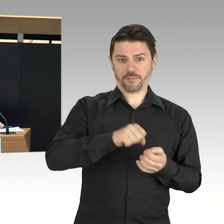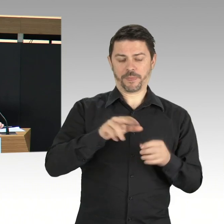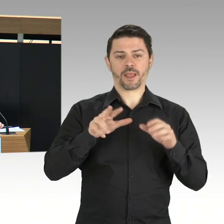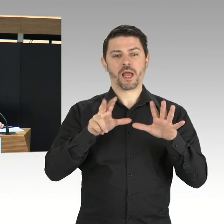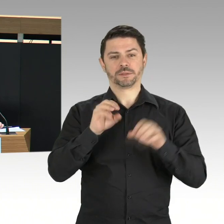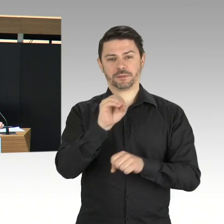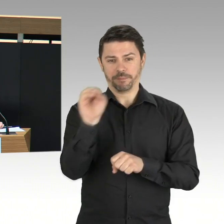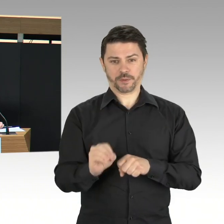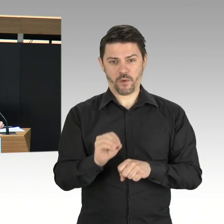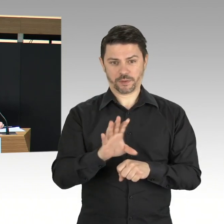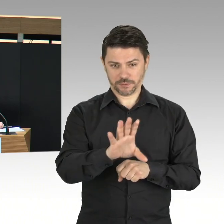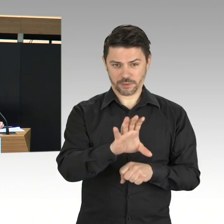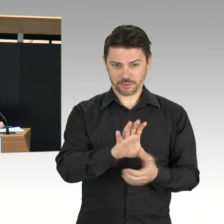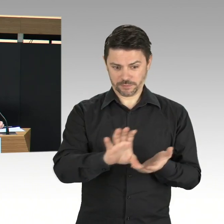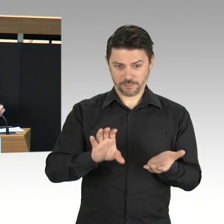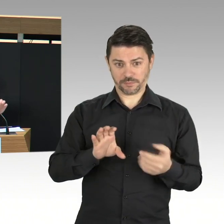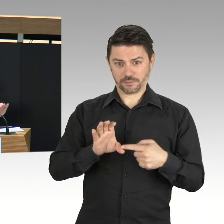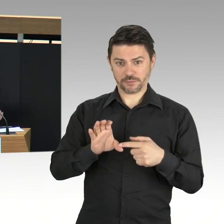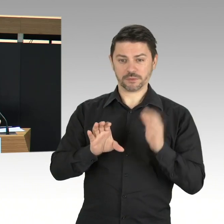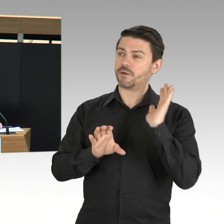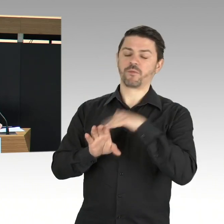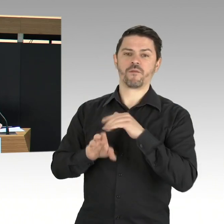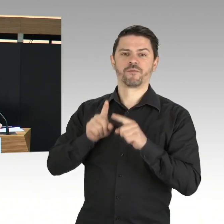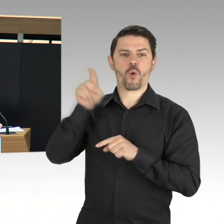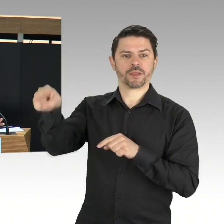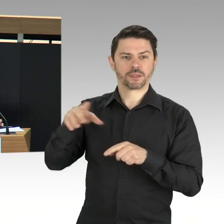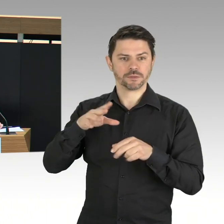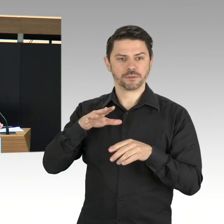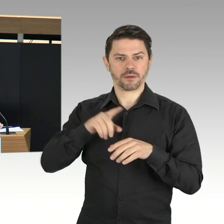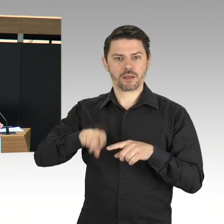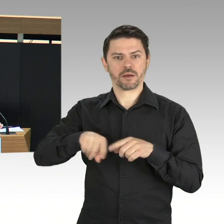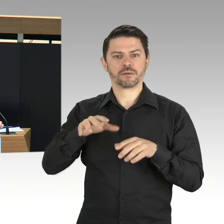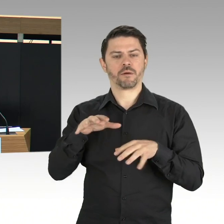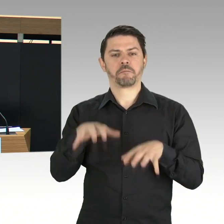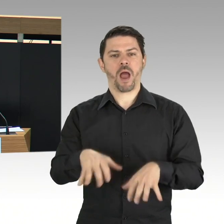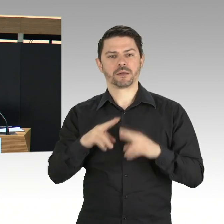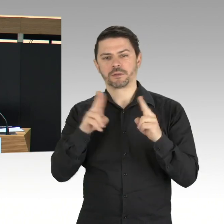Übrigens, der Bürgermeister von Dublin ist Ihr Parteikollege, lieber Herr Czaja, an ihm sollten Sie sich mal ein Beispiel nehmen.